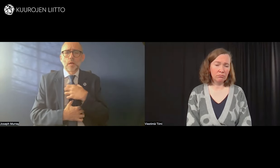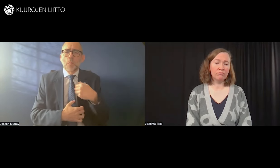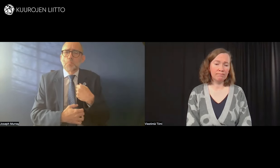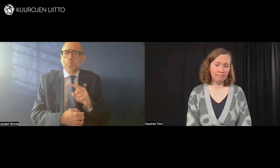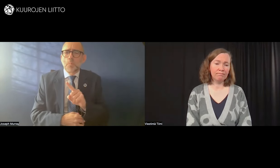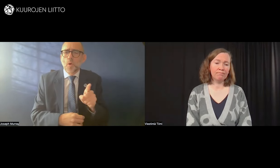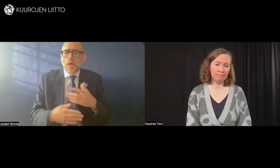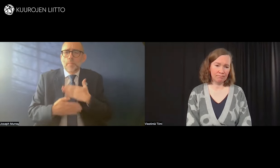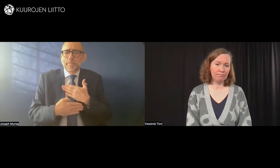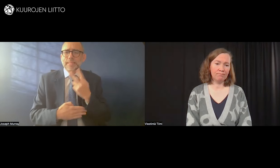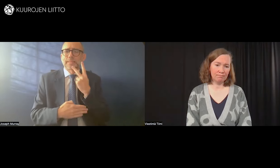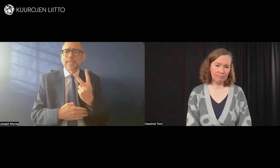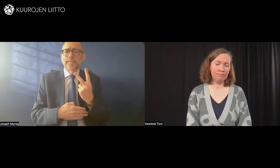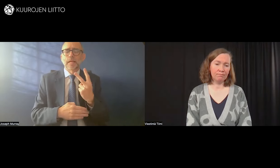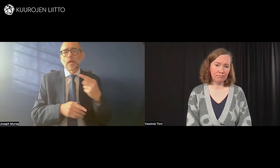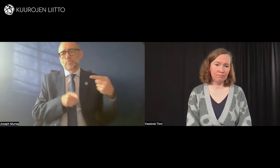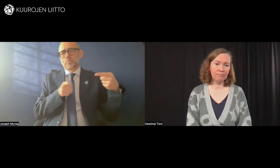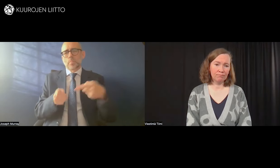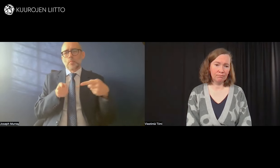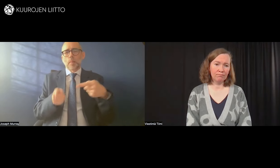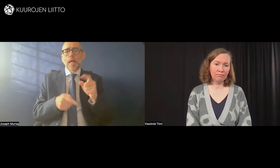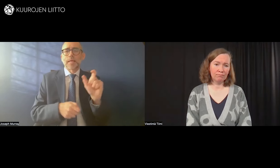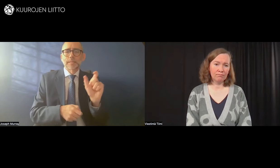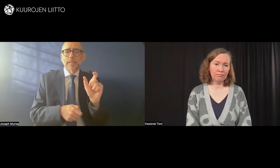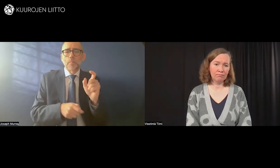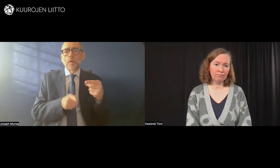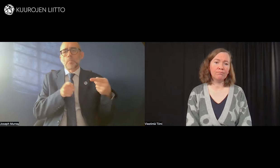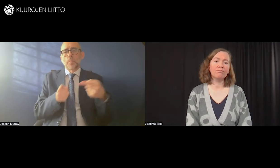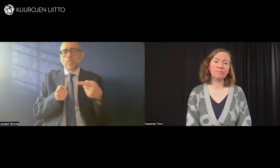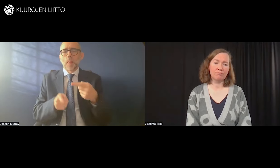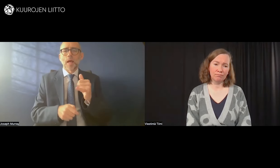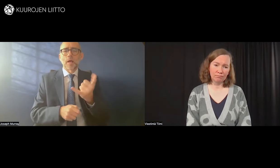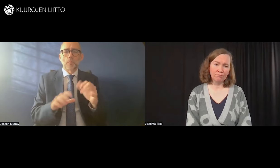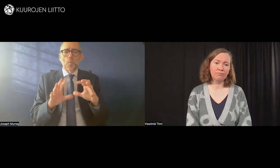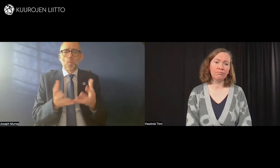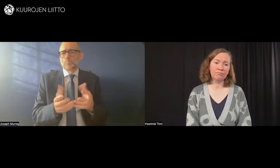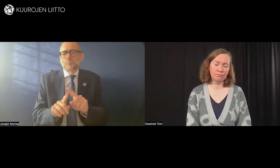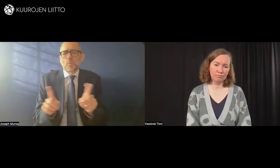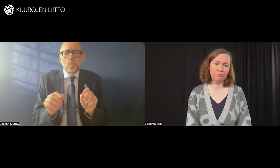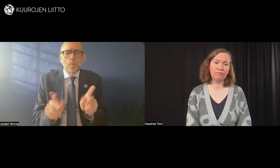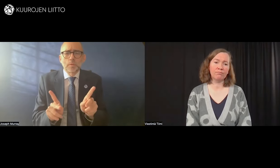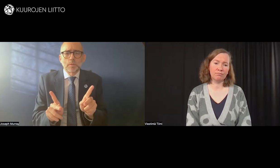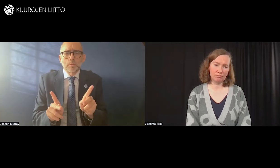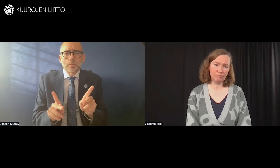Emme ole olleet iloisia nähdessämme islamofobiaa ja syrjintää arabimaailmaa kohtaan.